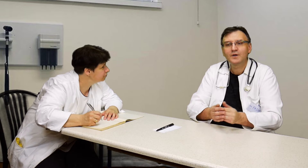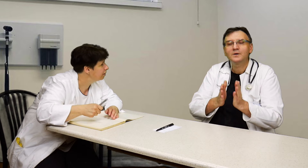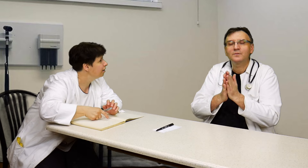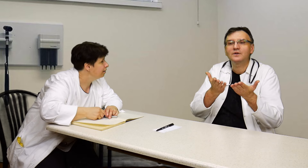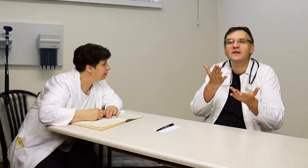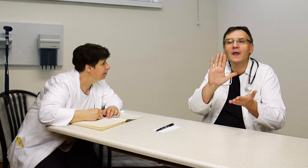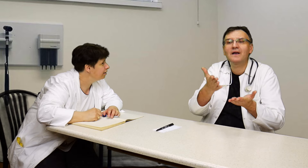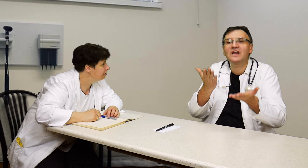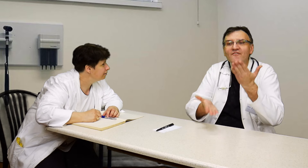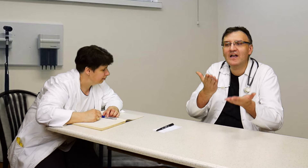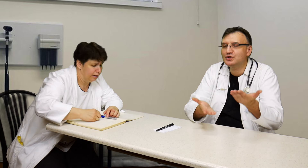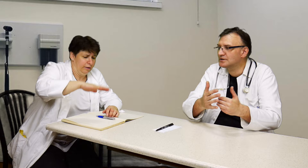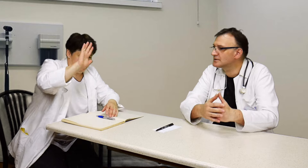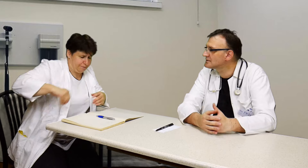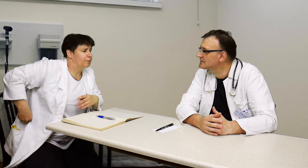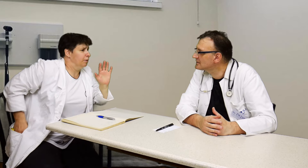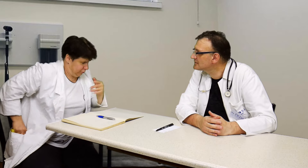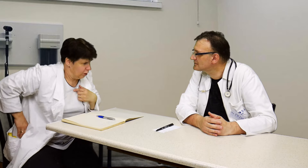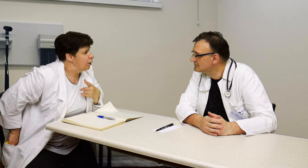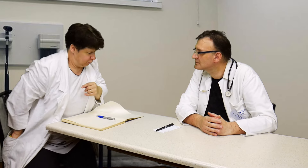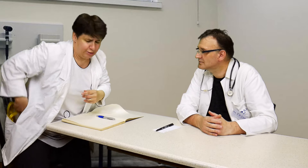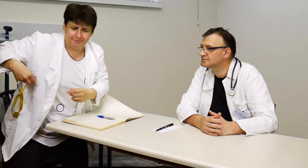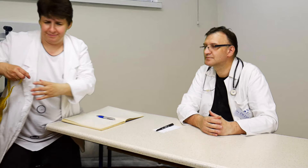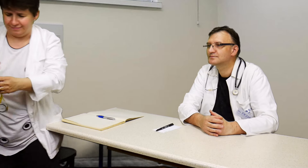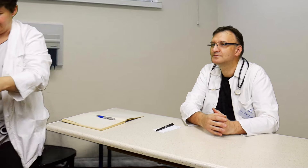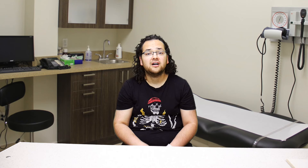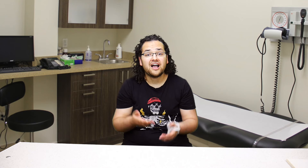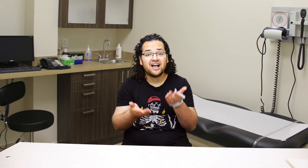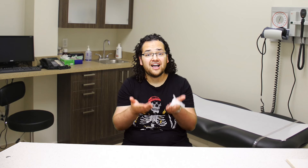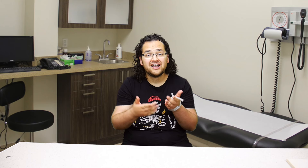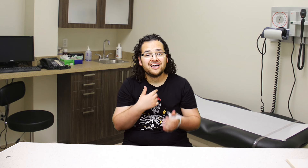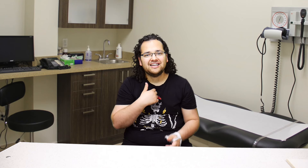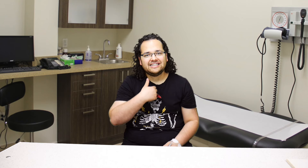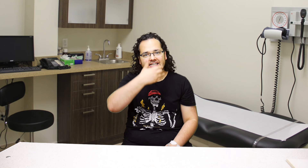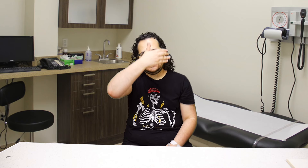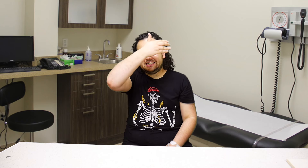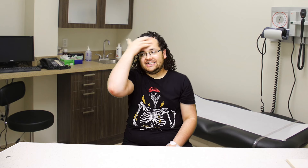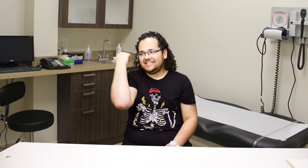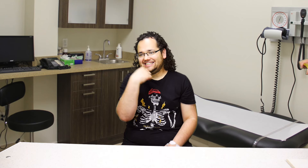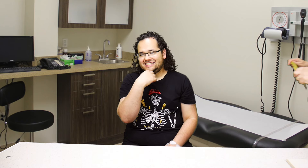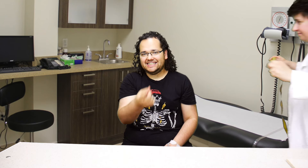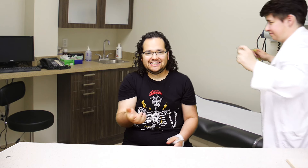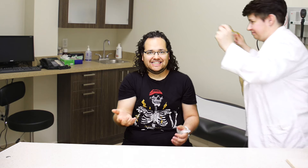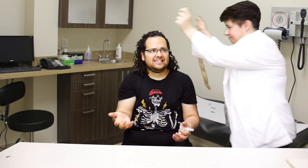Ile Pan waży? - Spokojnie, ja to sprawdzę. Ile ważę? Nie wiem...